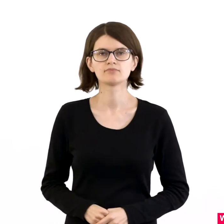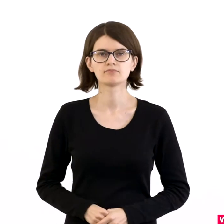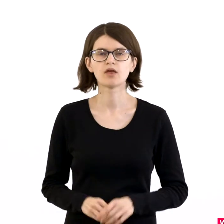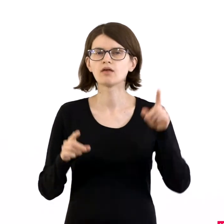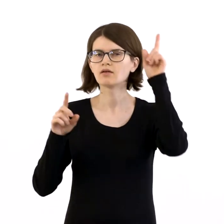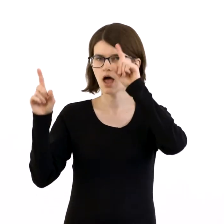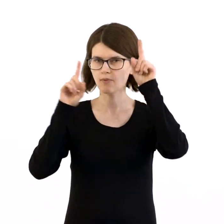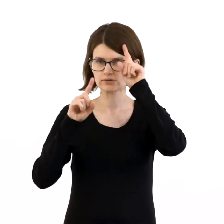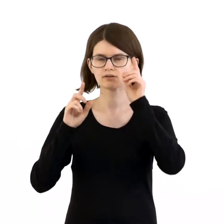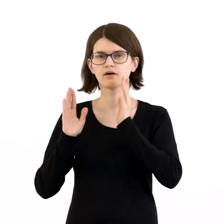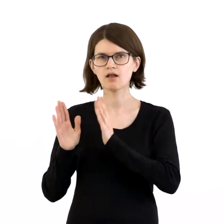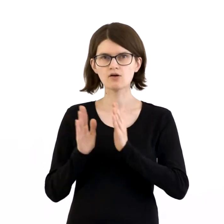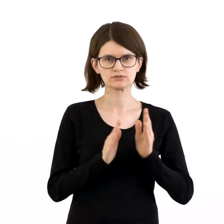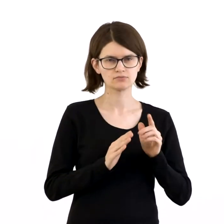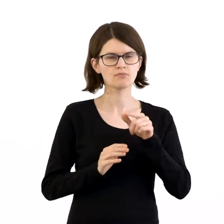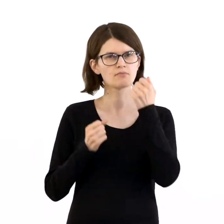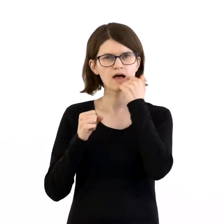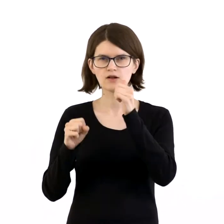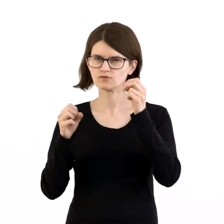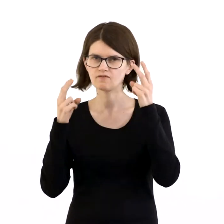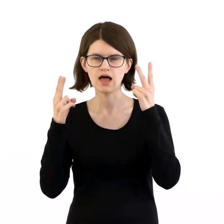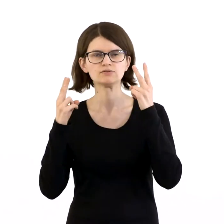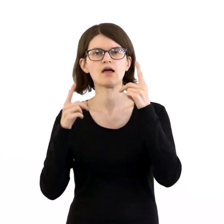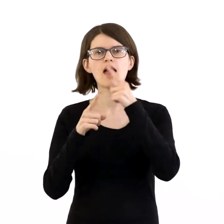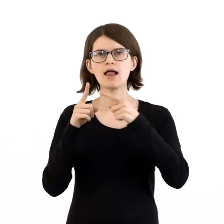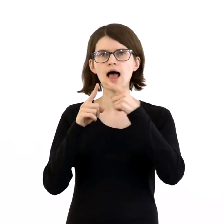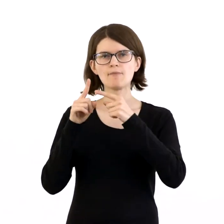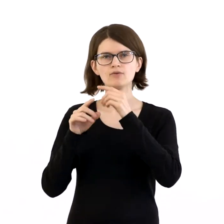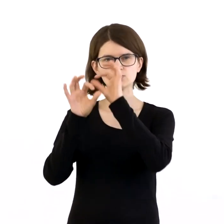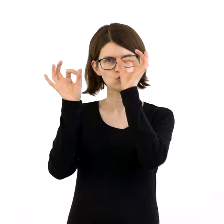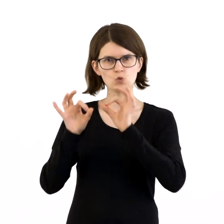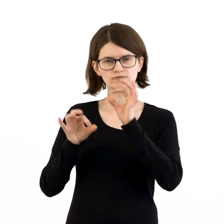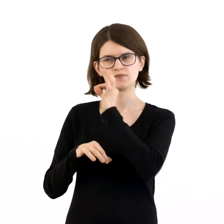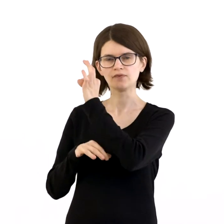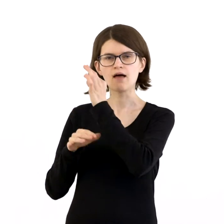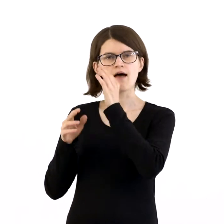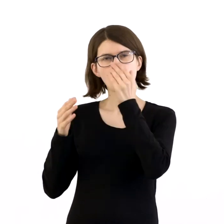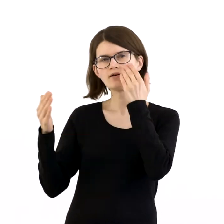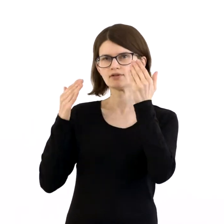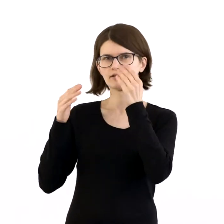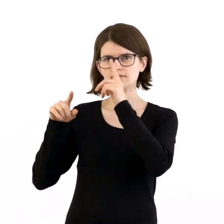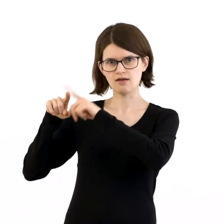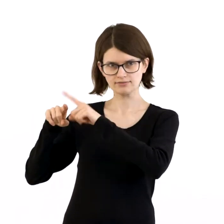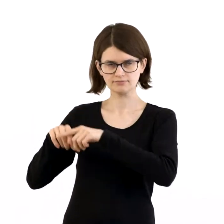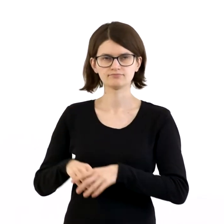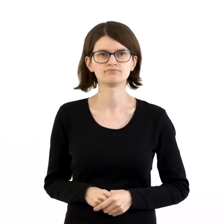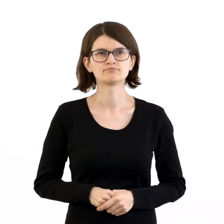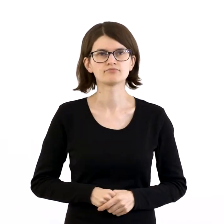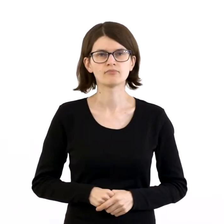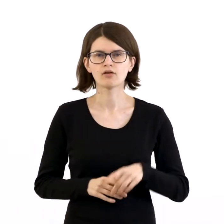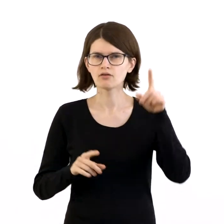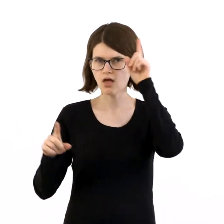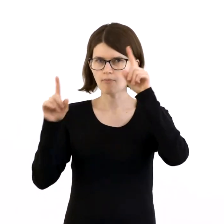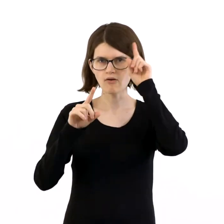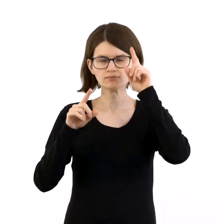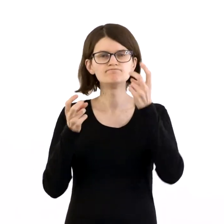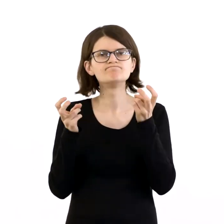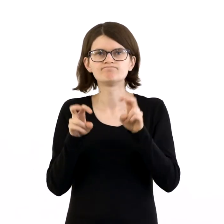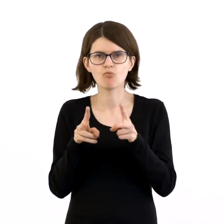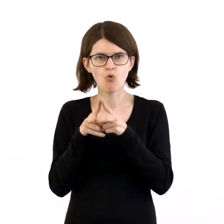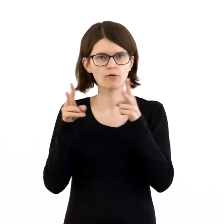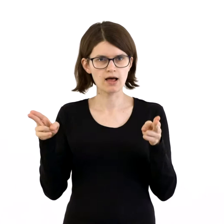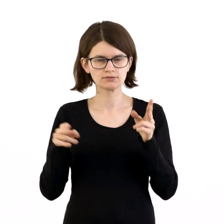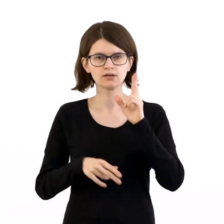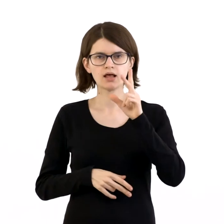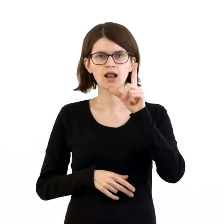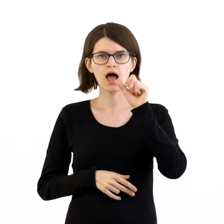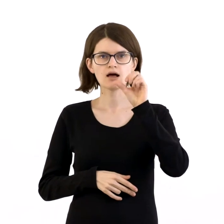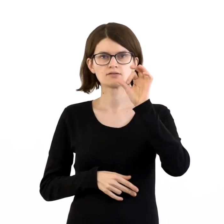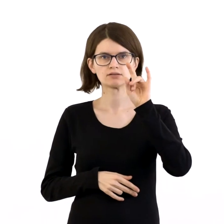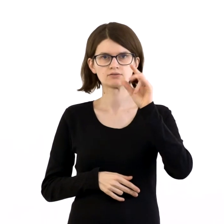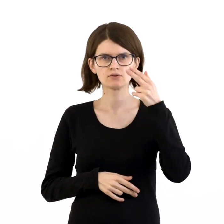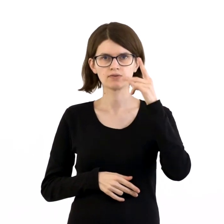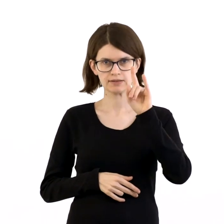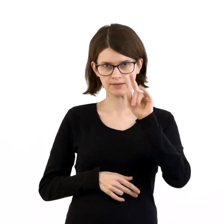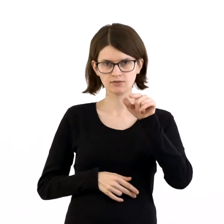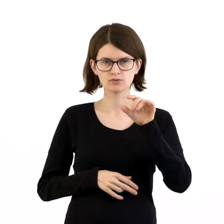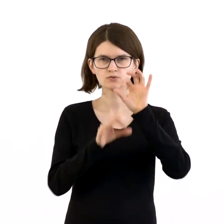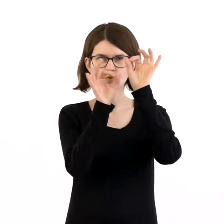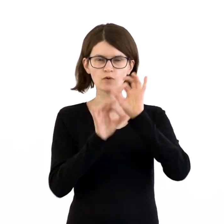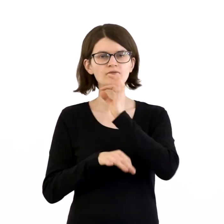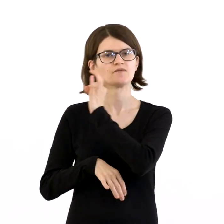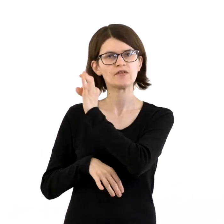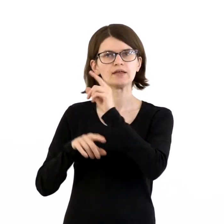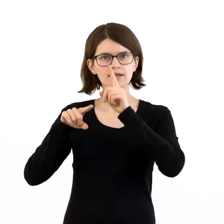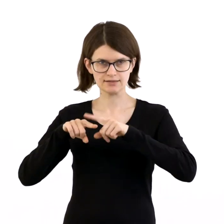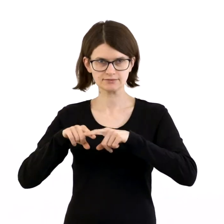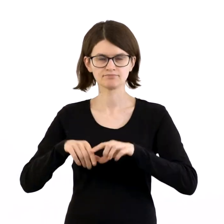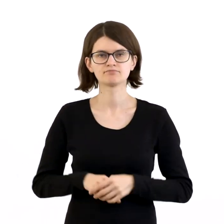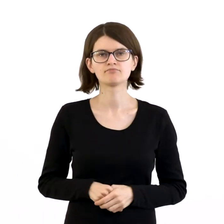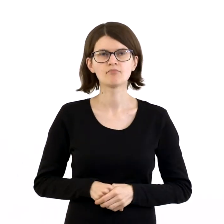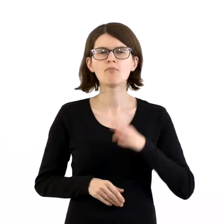Bardzo ważnym elementem sztuki i estetyki greckiej było pojęcie kompozycji klasycznej, które zostało stworzone w okresie klasycznym sztuki greckiej